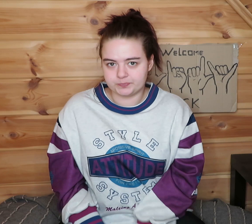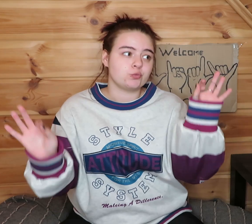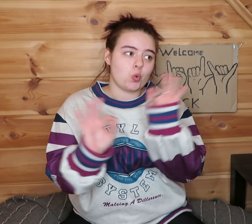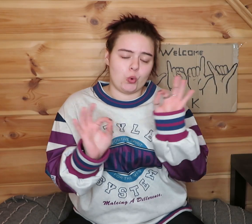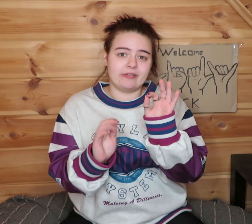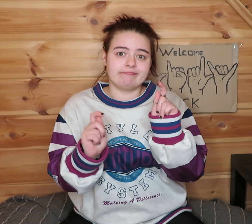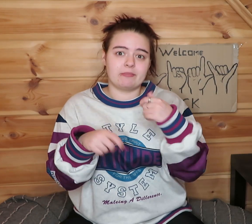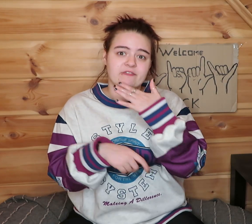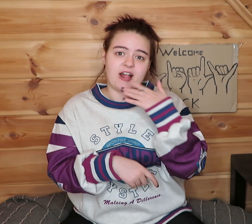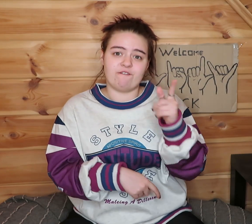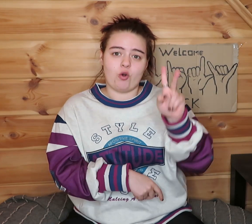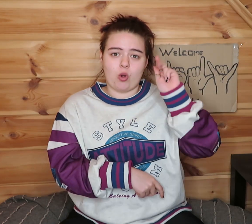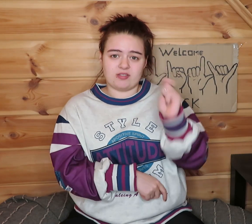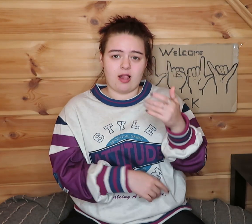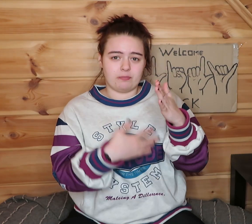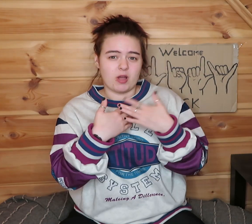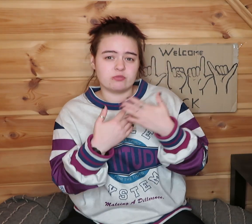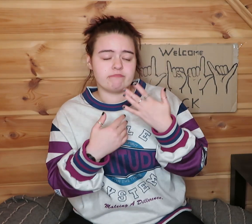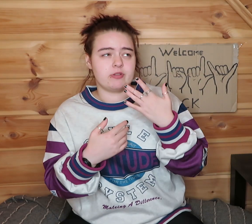Es gibt auch viele Vorurteile.